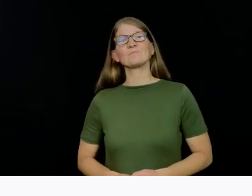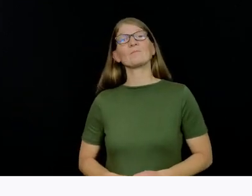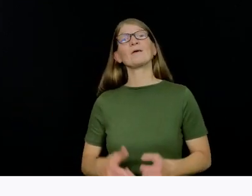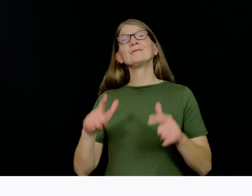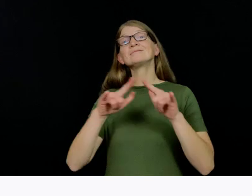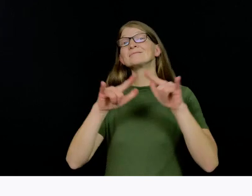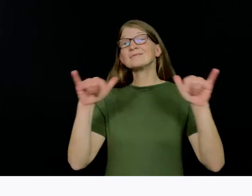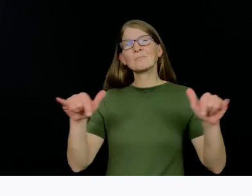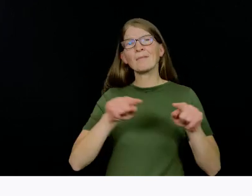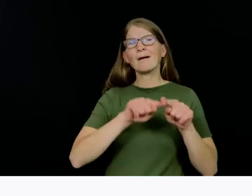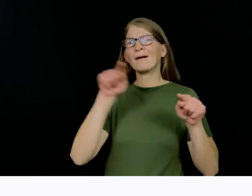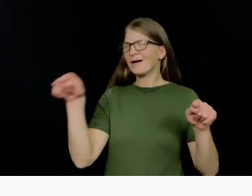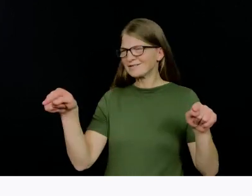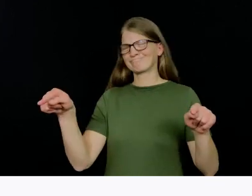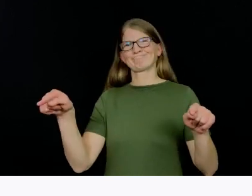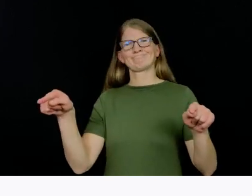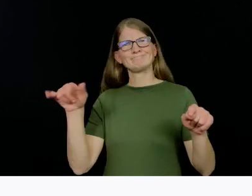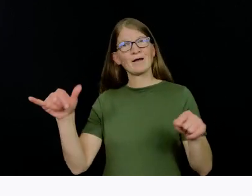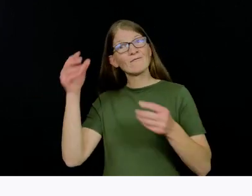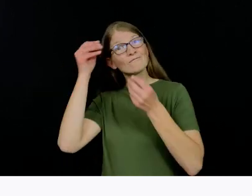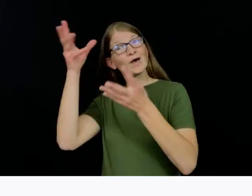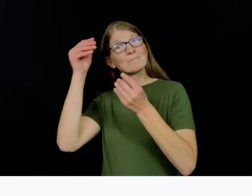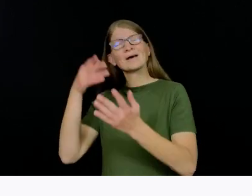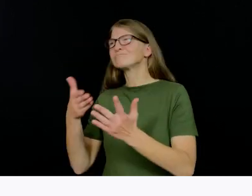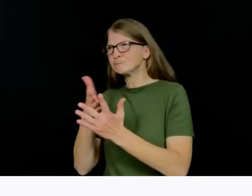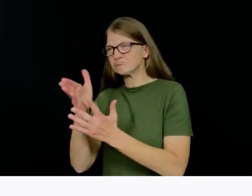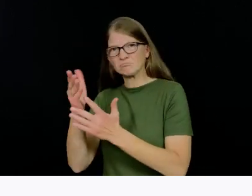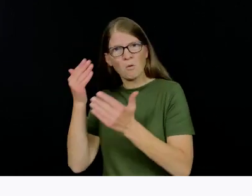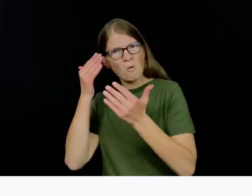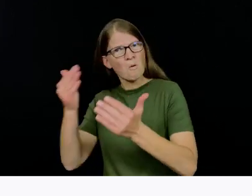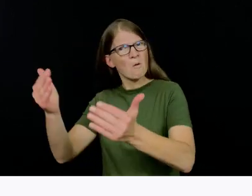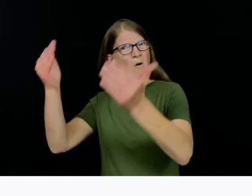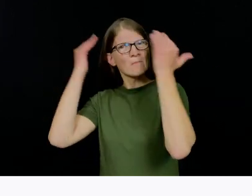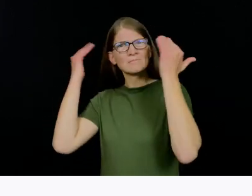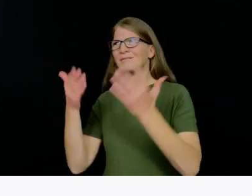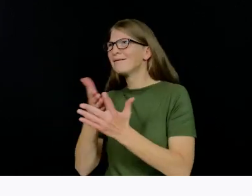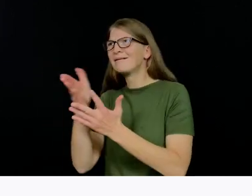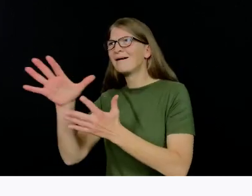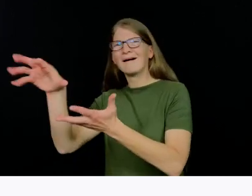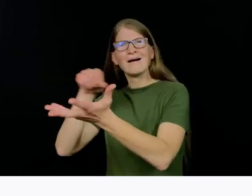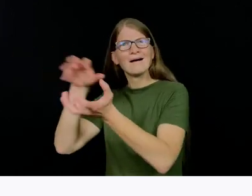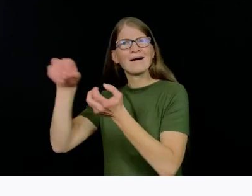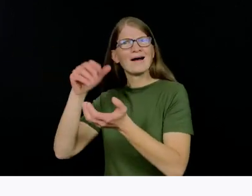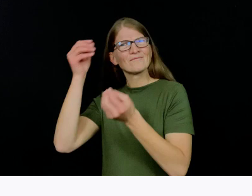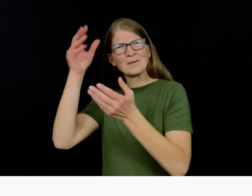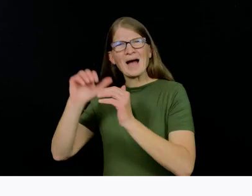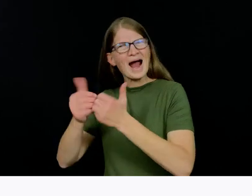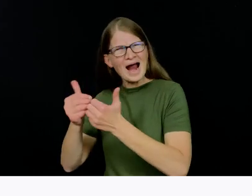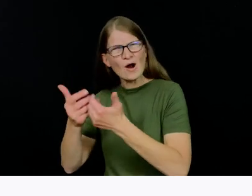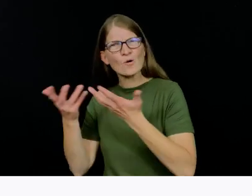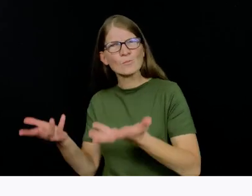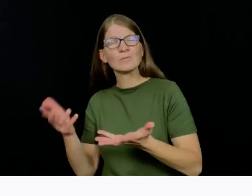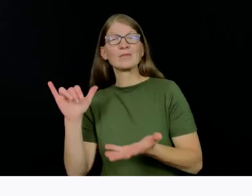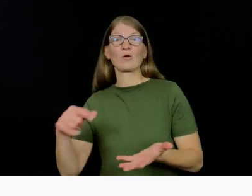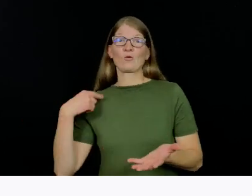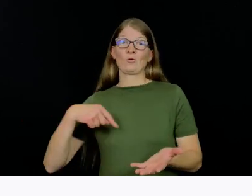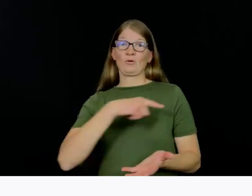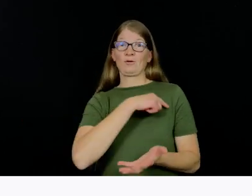والتي قابلتها على النقيض صعوبة هائلة في الوصول إلى تلك المعلومات كيف نأخذ هذه المفاهيم الجامدة